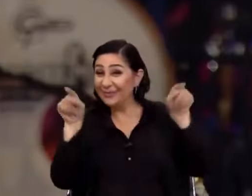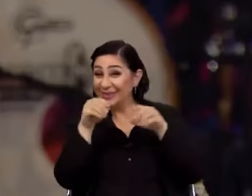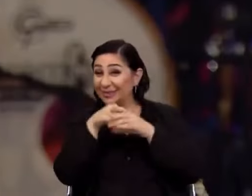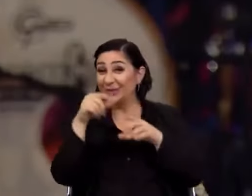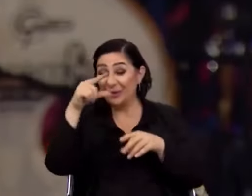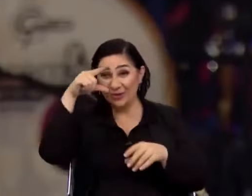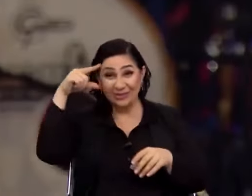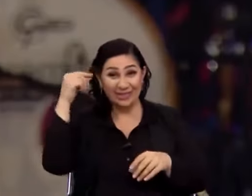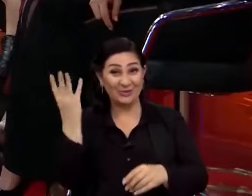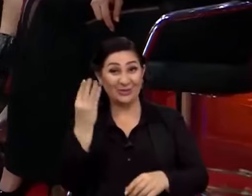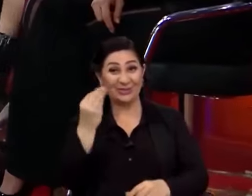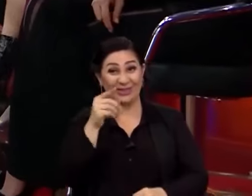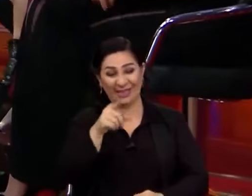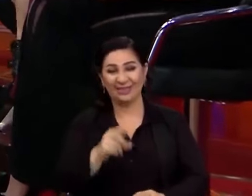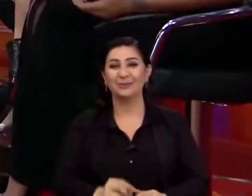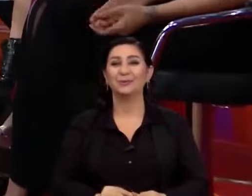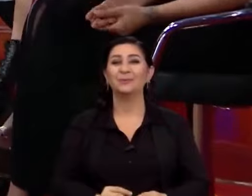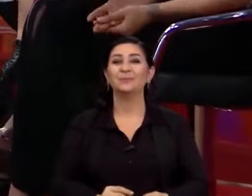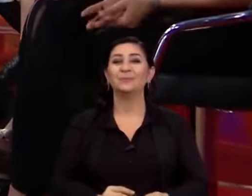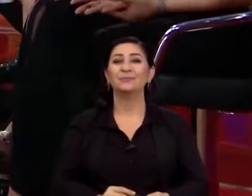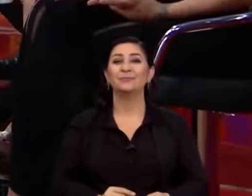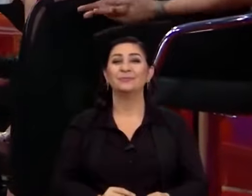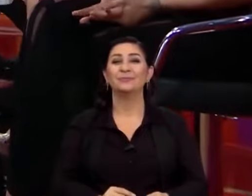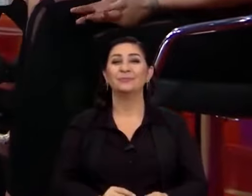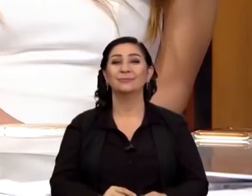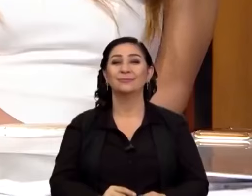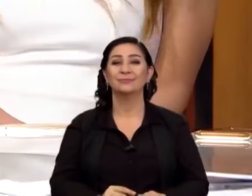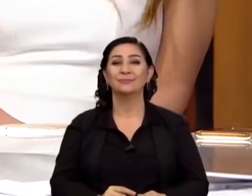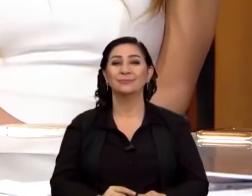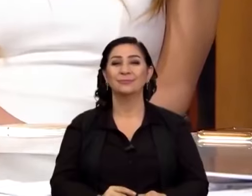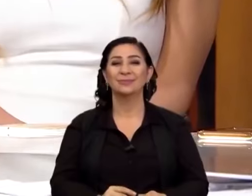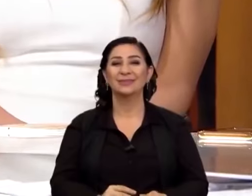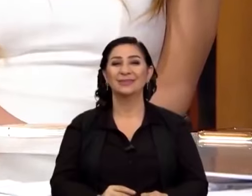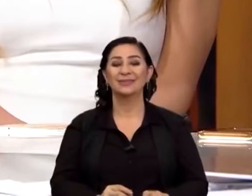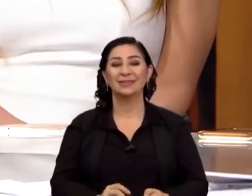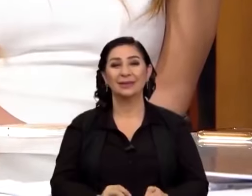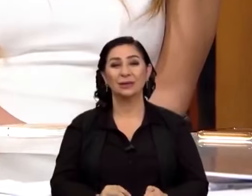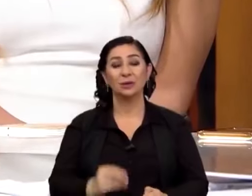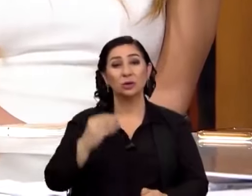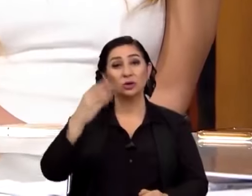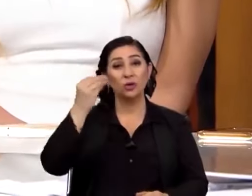içinde Gözlerin çok güzel Peki Evet il il Türkiye birçok film birçok farklı